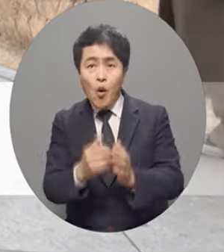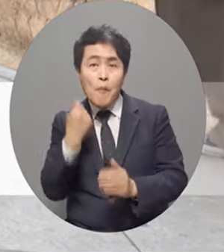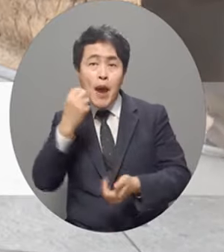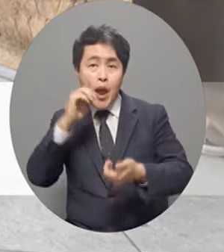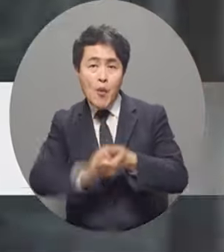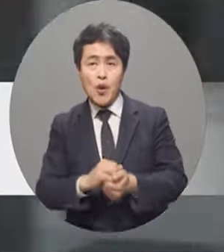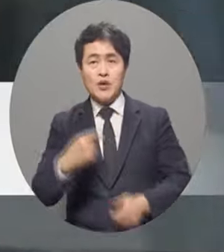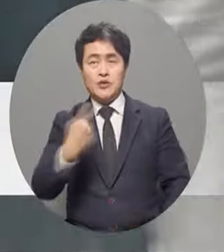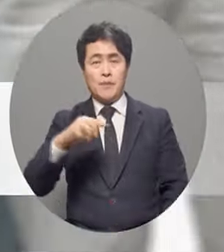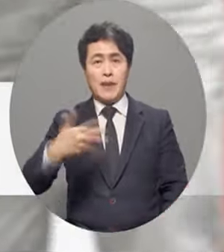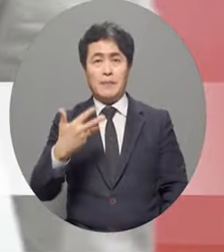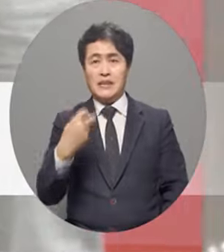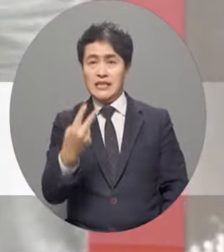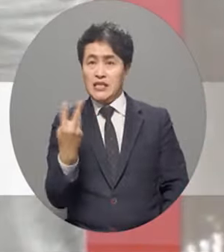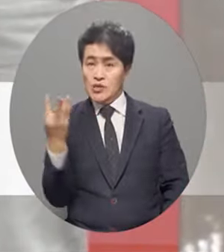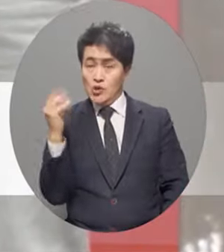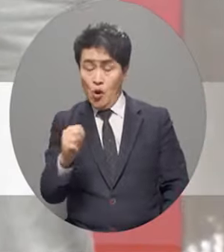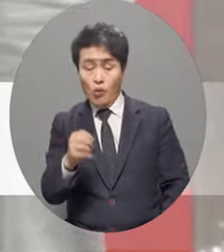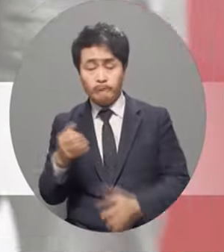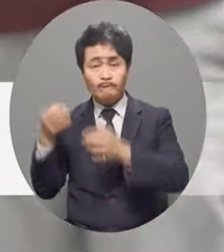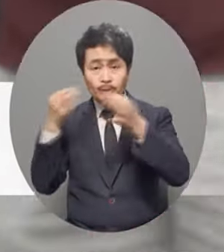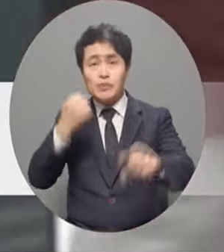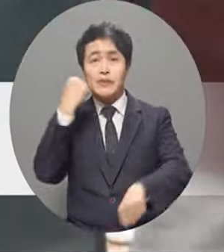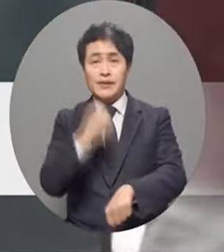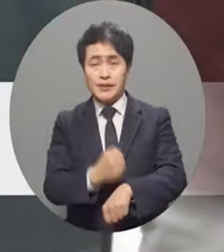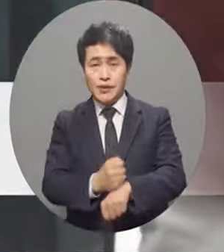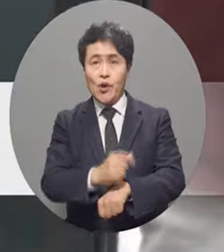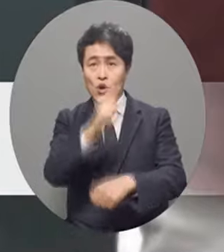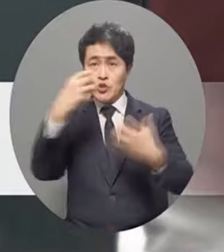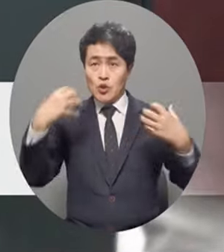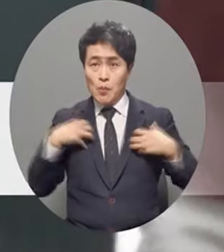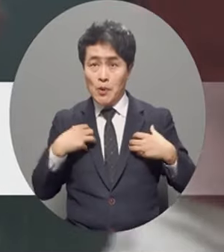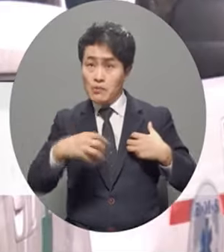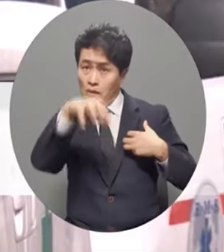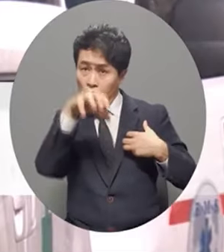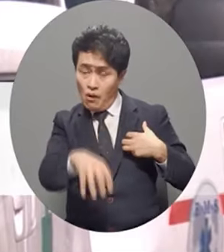빠르게 집행하고 건강보험에서도 매월 1882억 원을 투입하기로 했습니다.